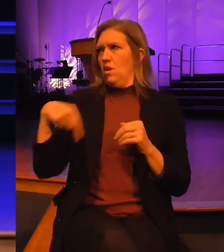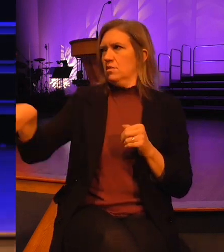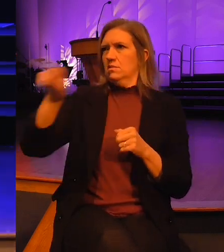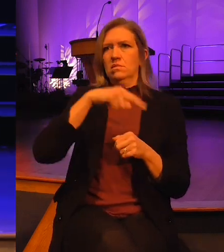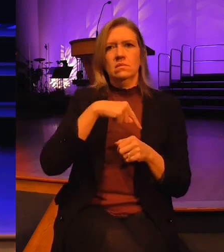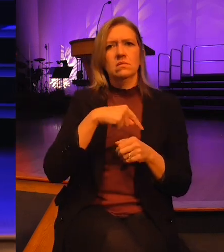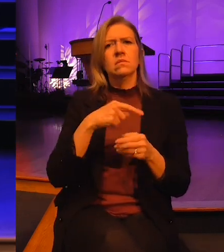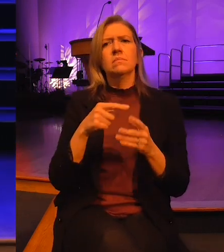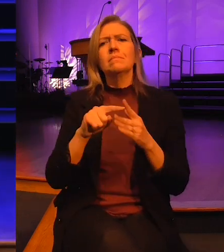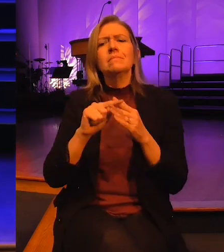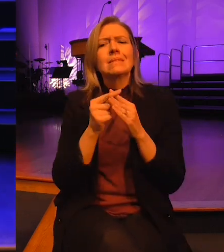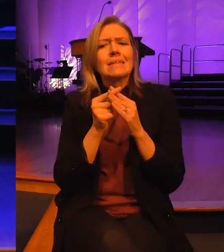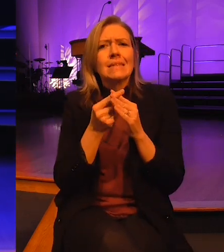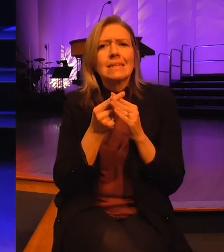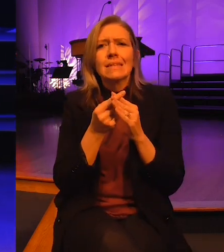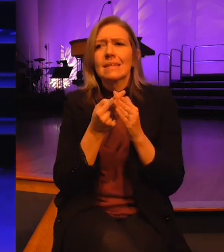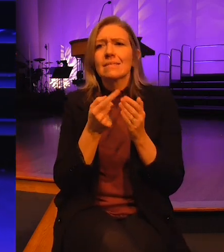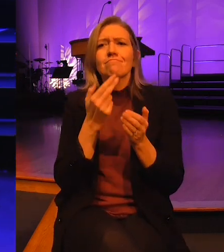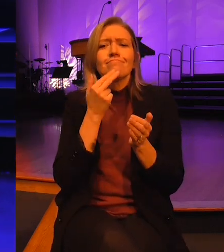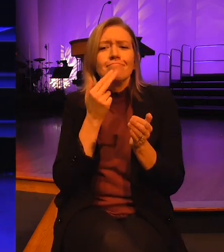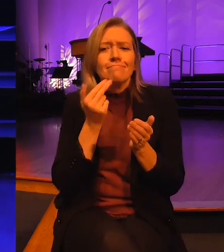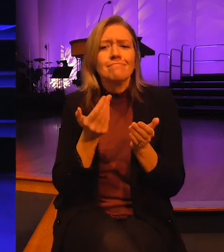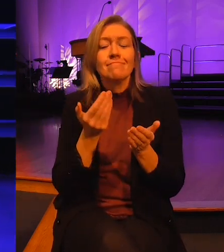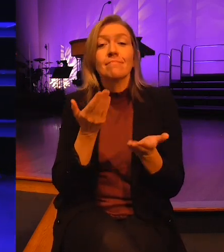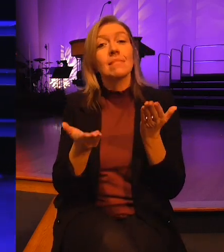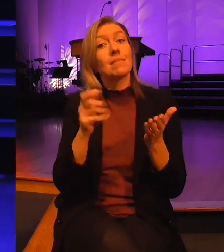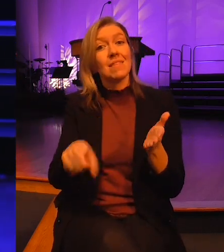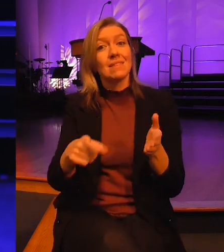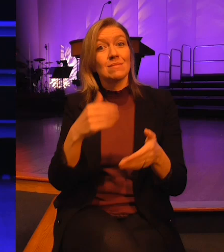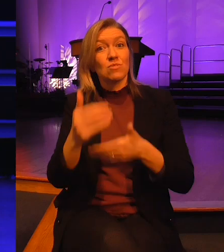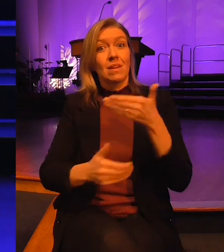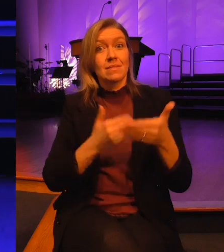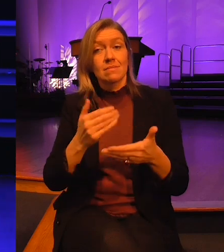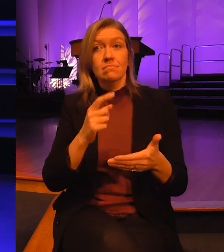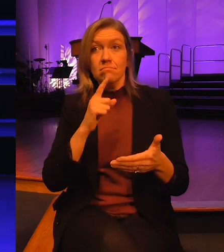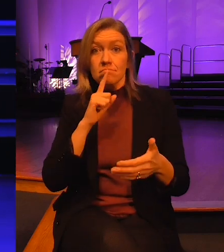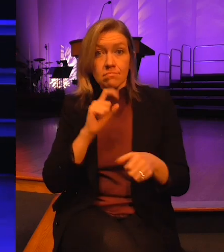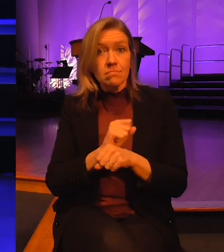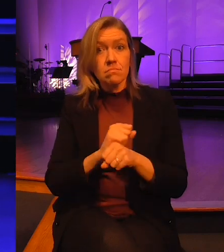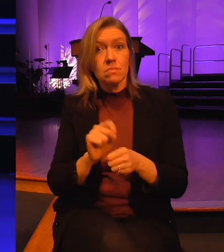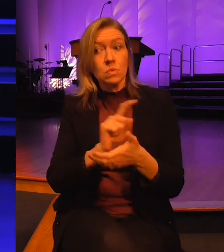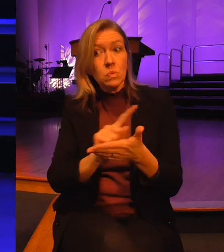puede llevar semanas si realmente estás comprometido con ello tome forma para ti y, por eso, lo que quiero que hagas